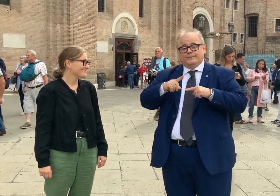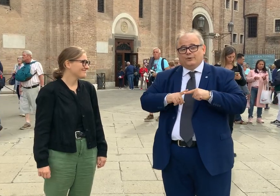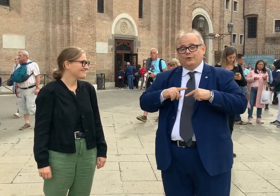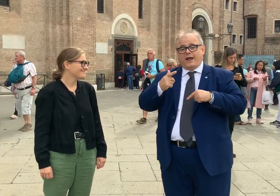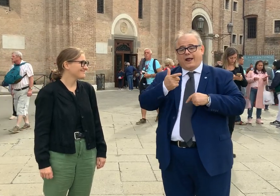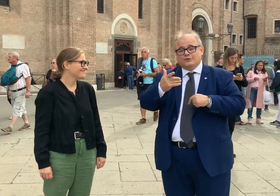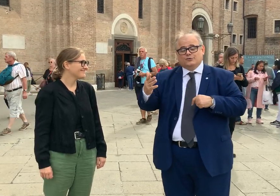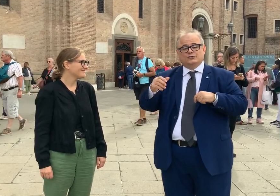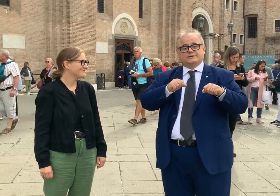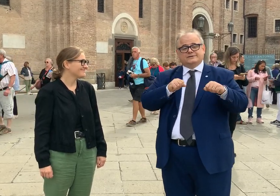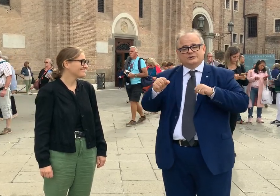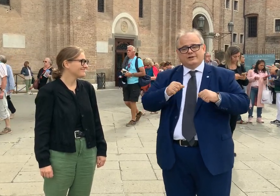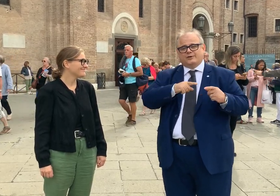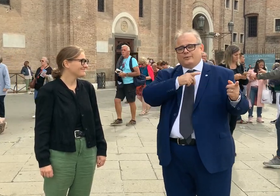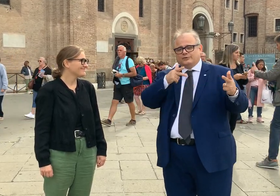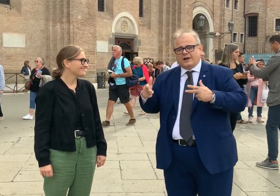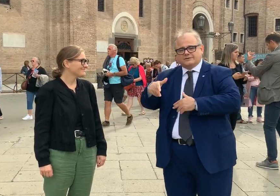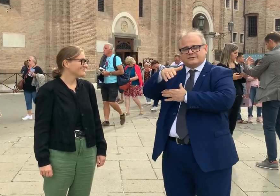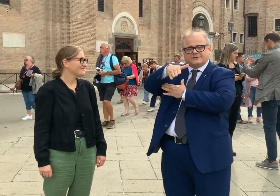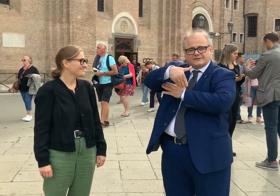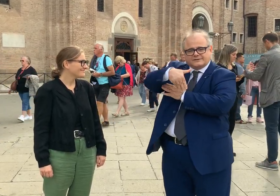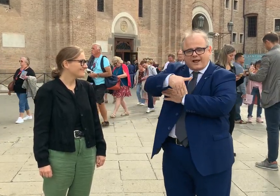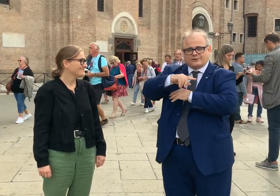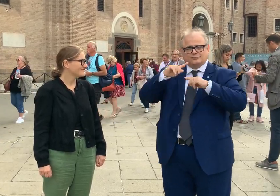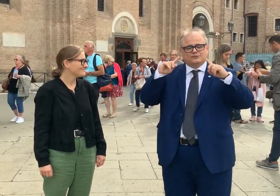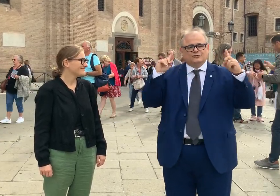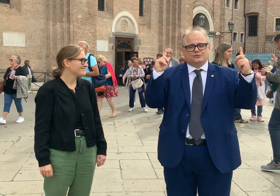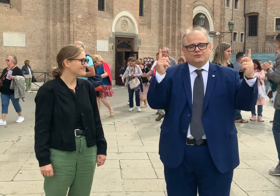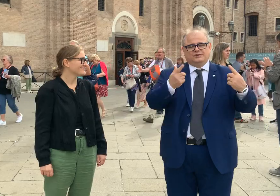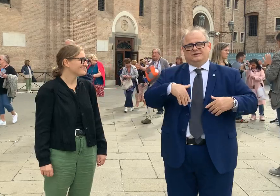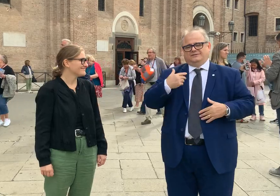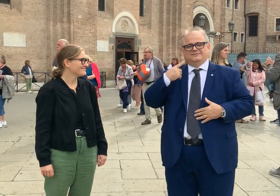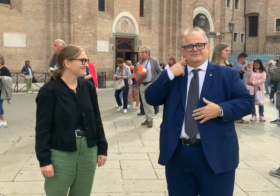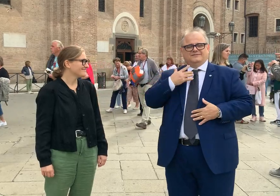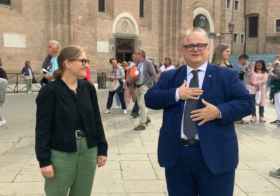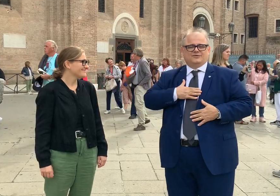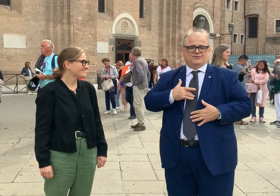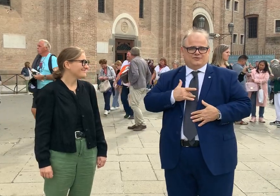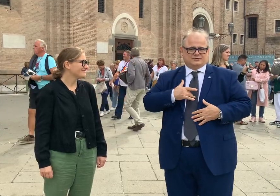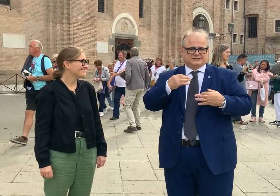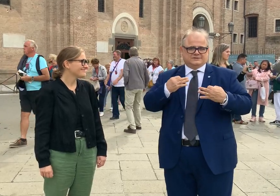Come dicevi alcuni dirigenti hanno portato gli stendardi, questo mi ha profondamente emozionato.